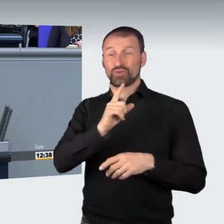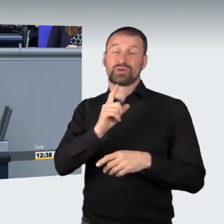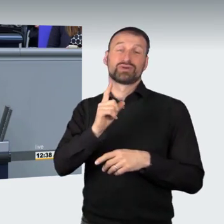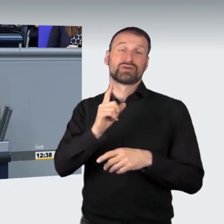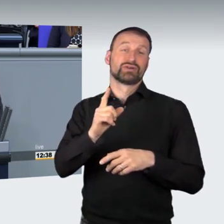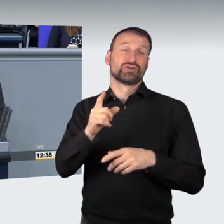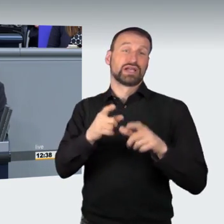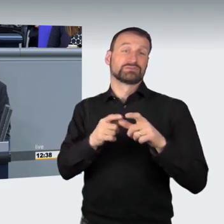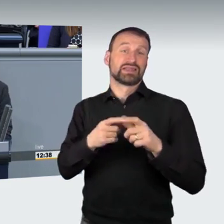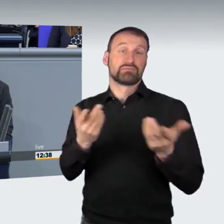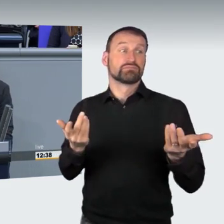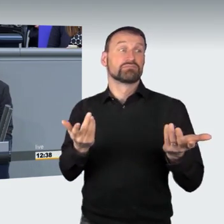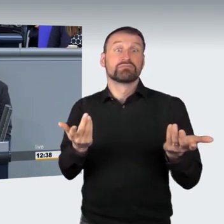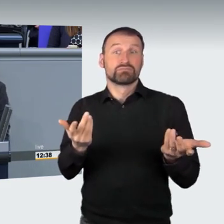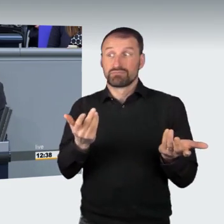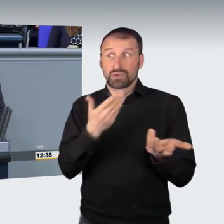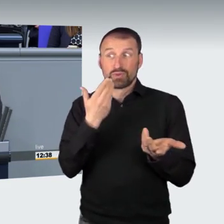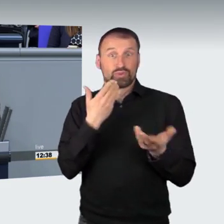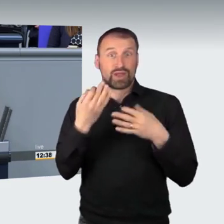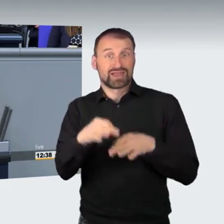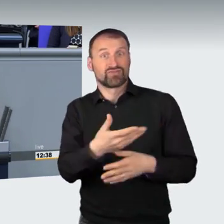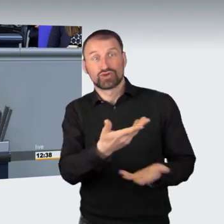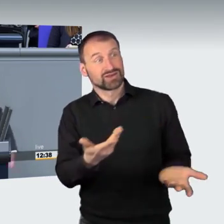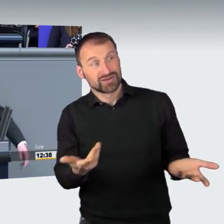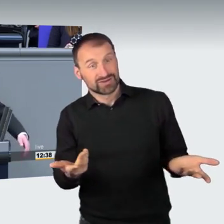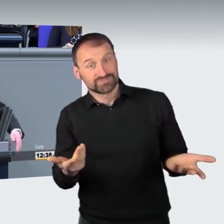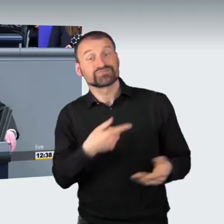mit unserem Koalitionspartner eingeführt, um starken Preissteigerungen